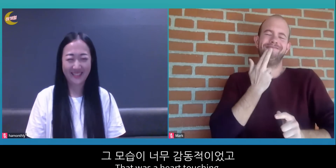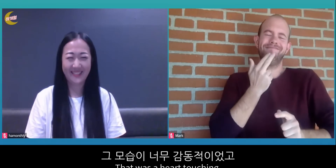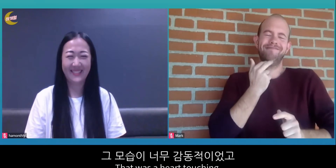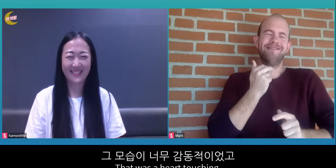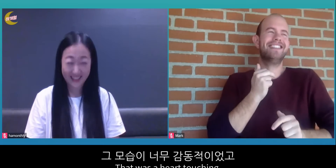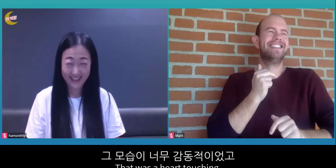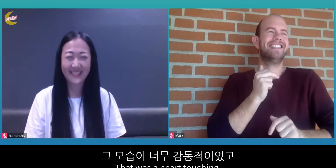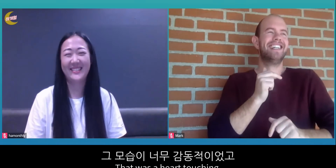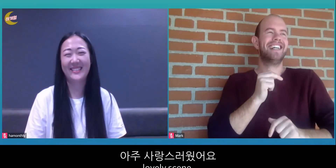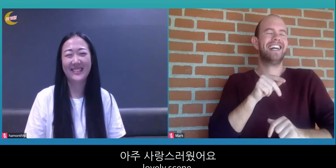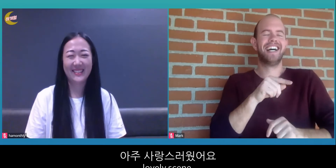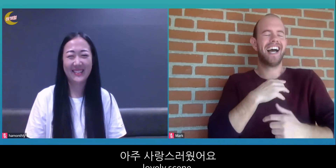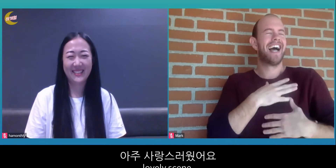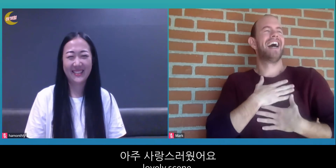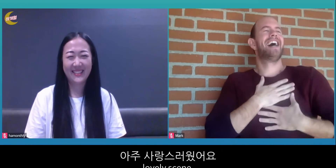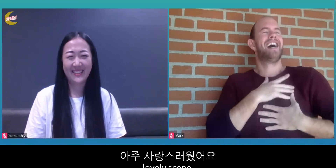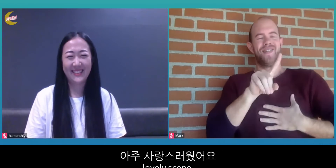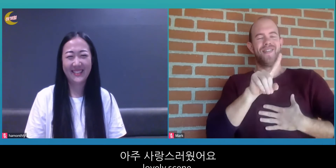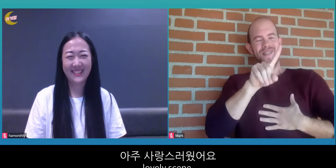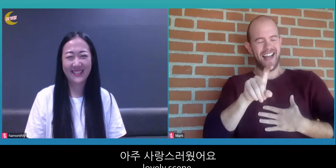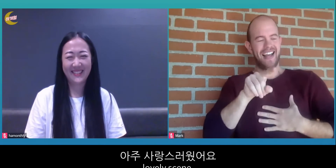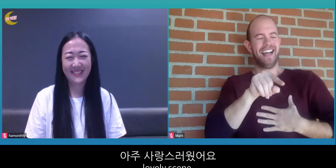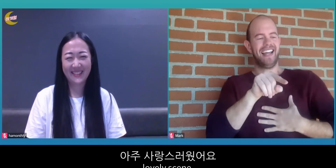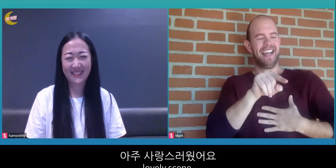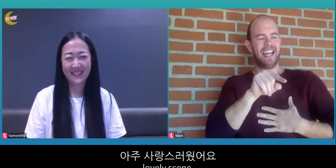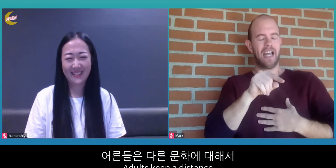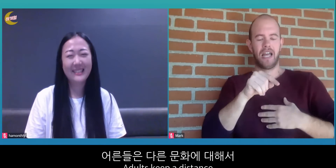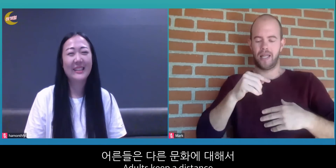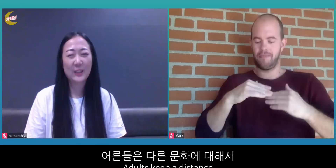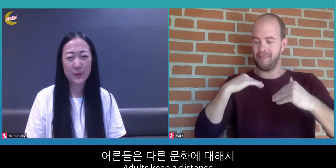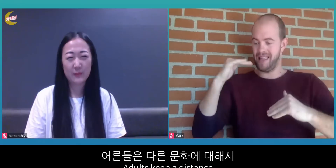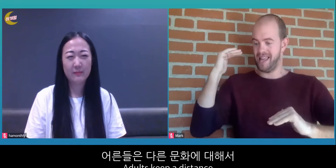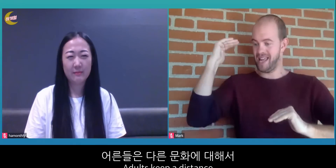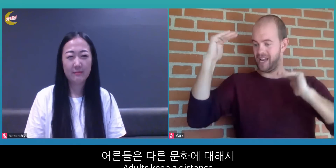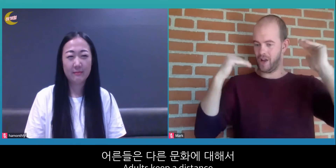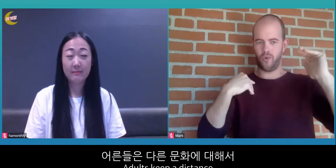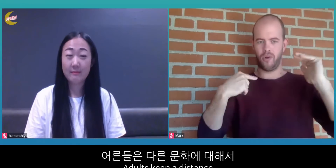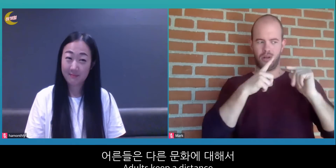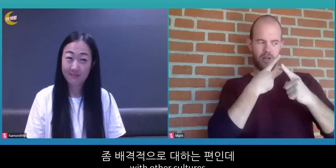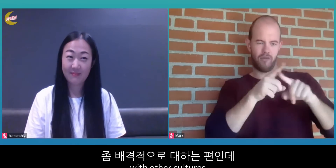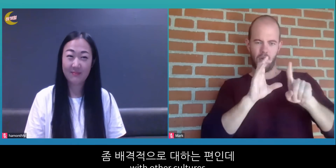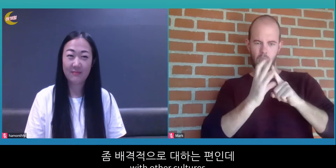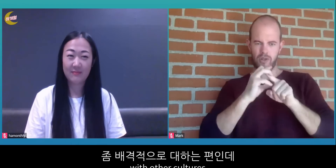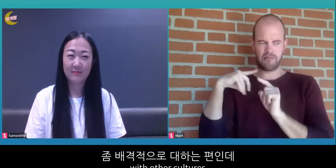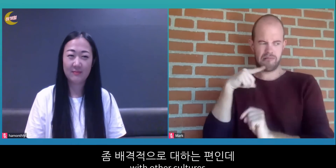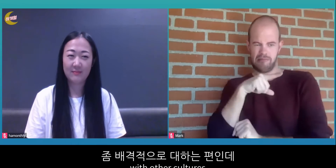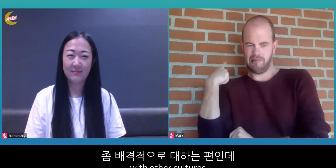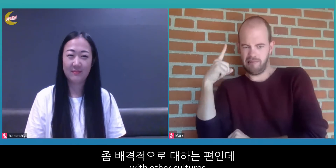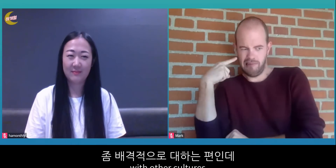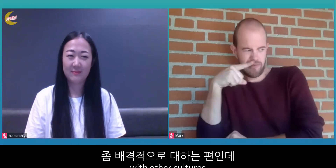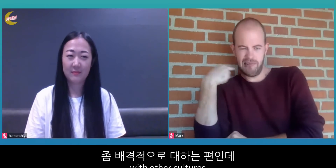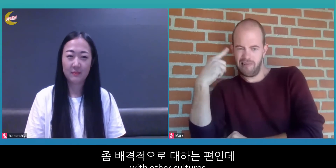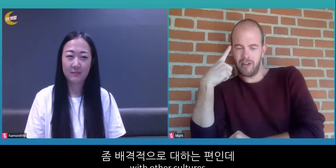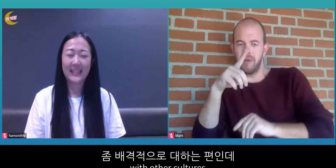心に響く素敵なシーンでした。 大人は他の文化との距離を保ちます